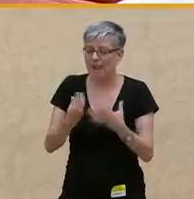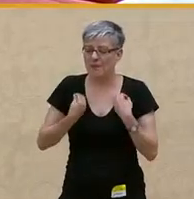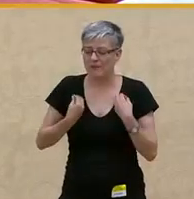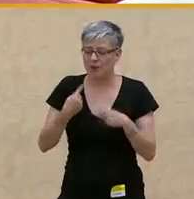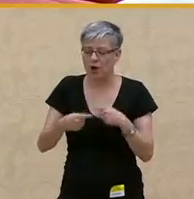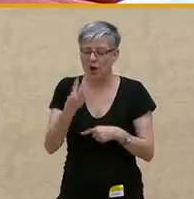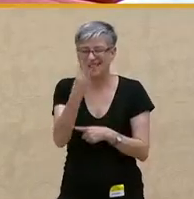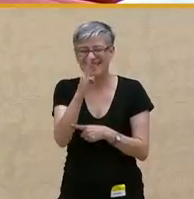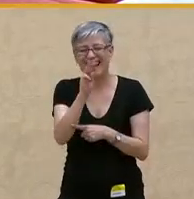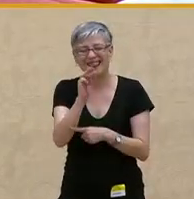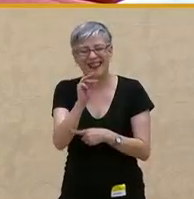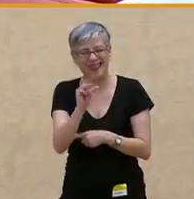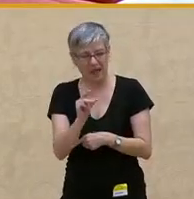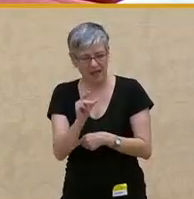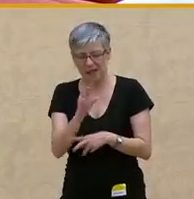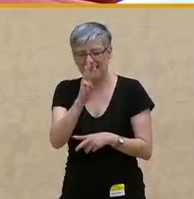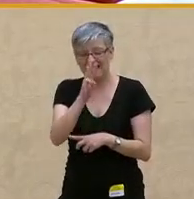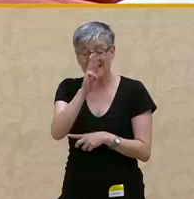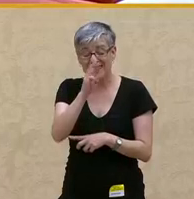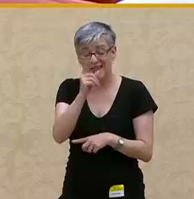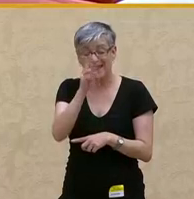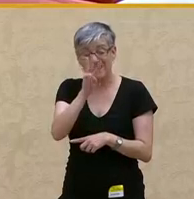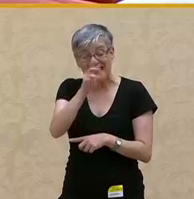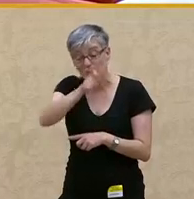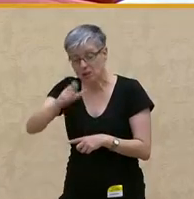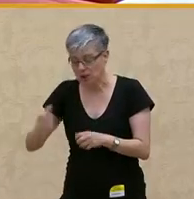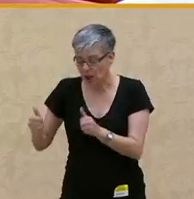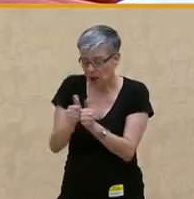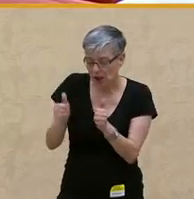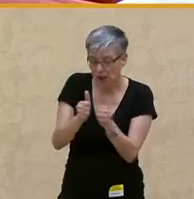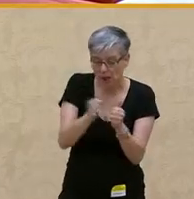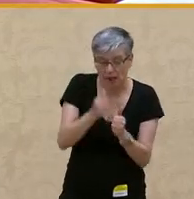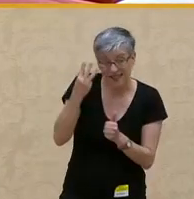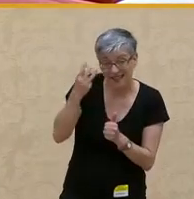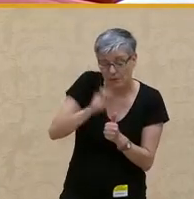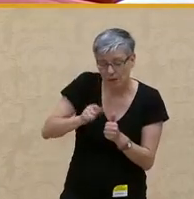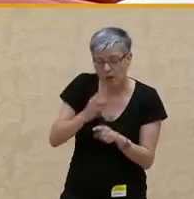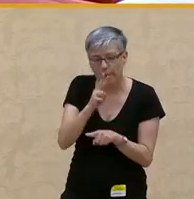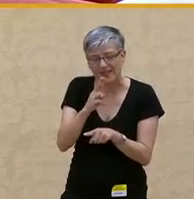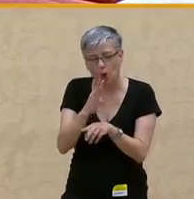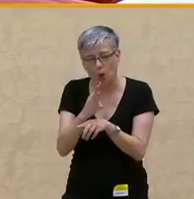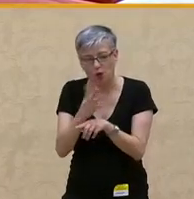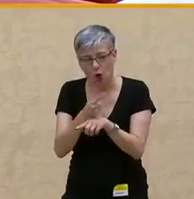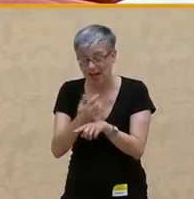la traqueostomía para que estén con ellos 24 horas. Y los que no pueden pagarlo, fallecen.